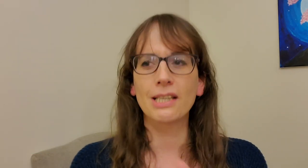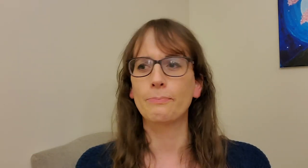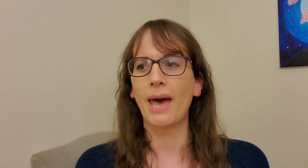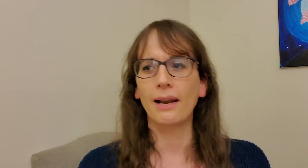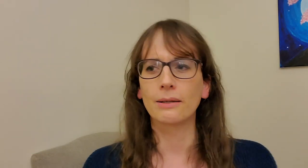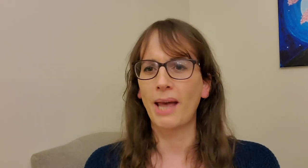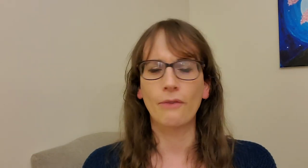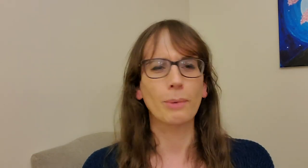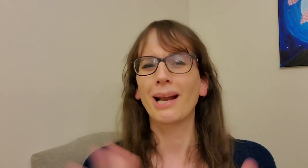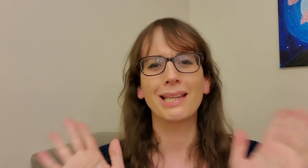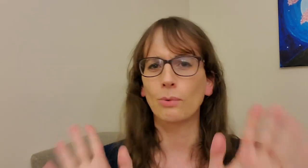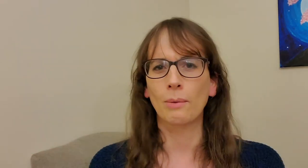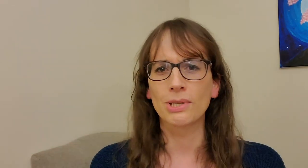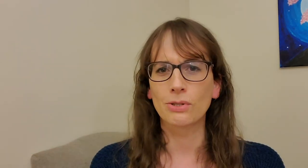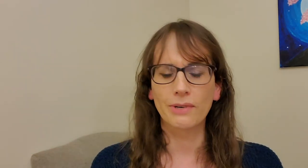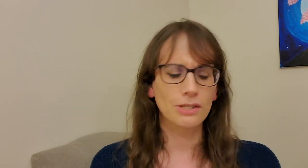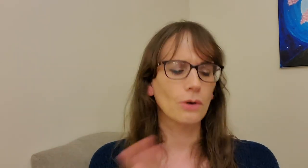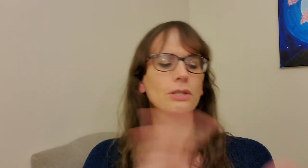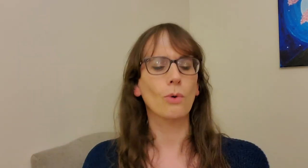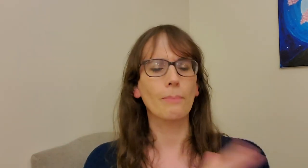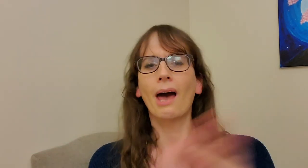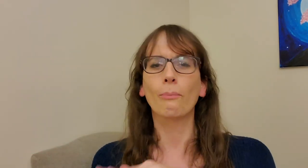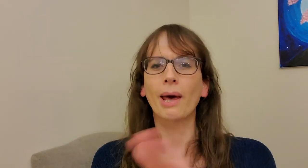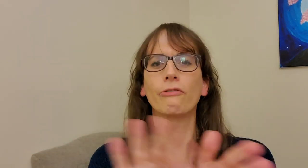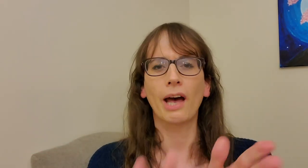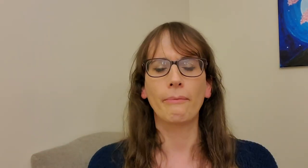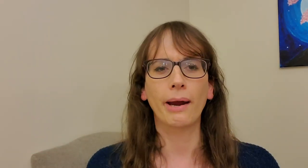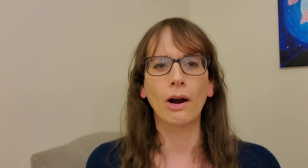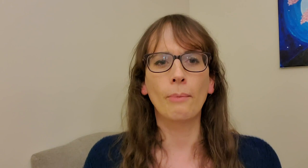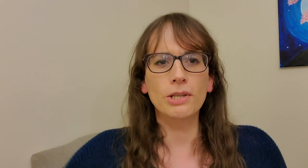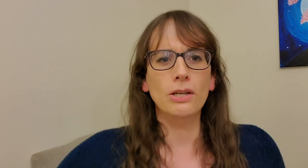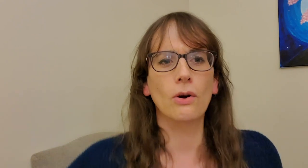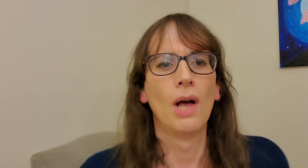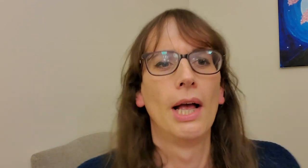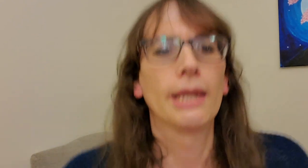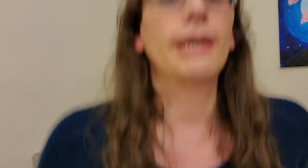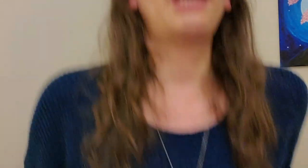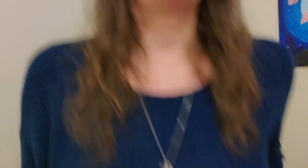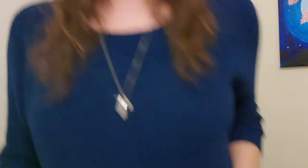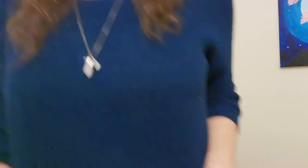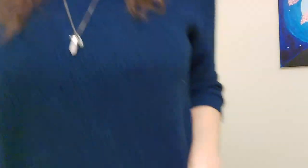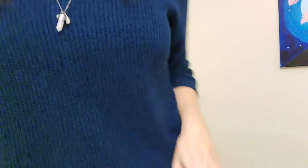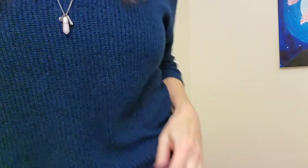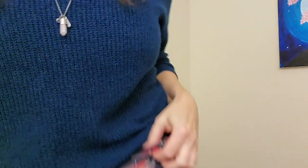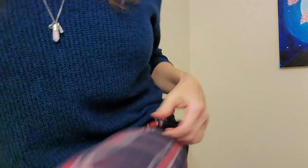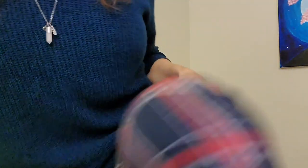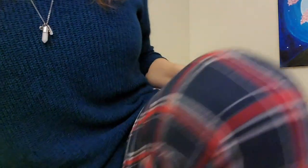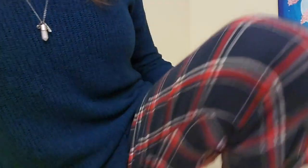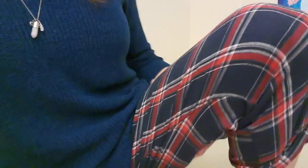si es tan malo, estamos a mitad de camino, pero creo que casi lo superamos. Se trata de tener buena fe. También estoy, usando pantalones de pijama.